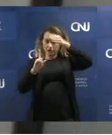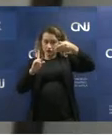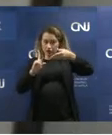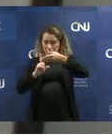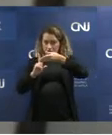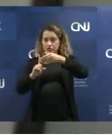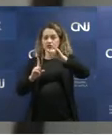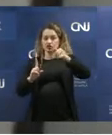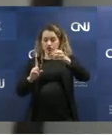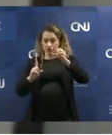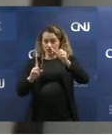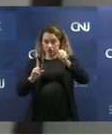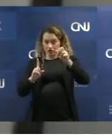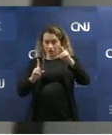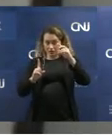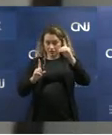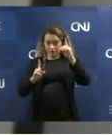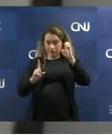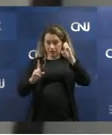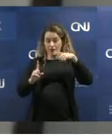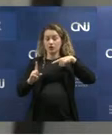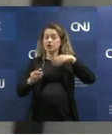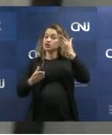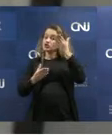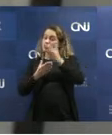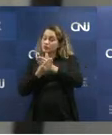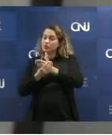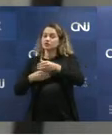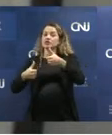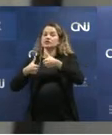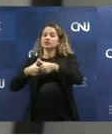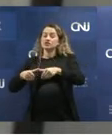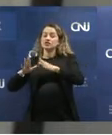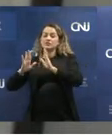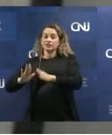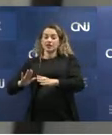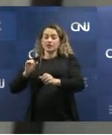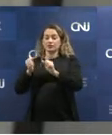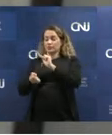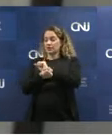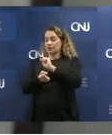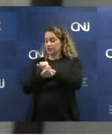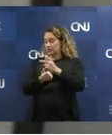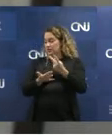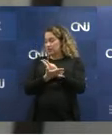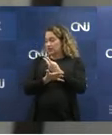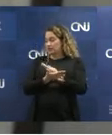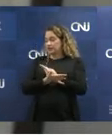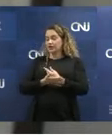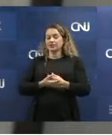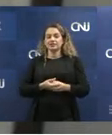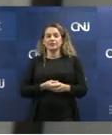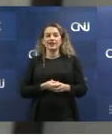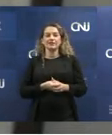era o réu no processo que teria ficado paralisado indevidamente. Só foi solto.